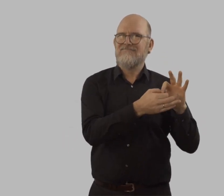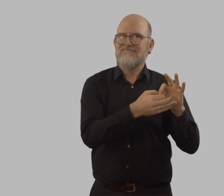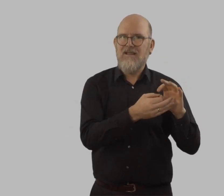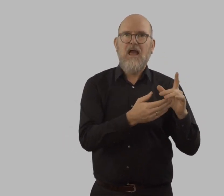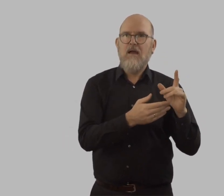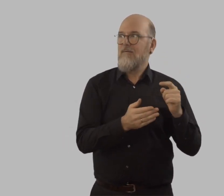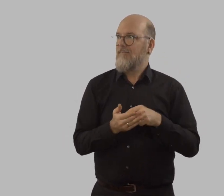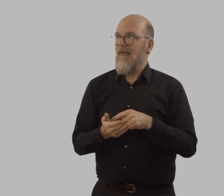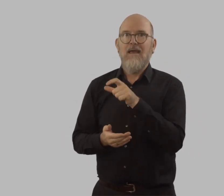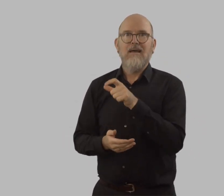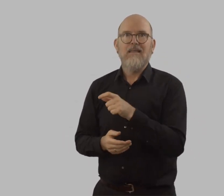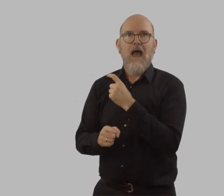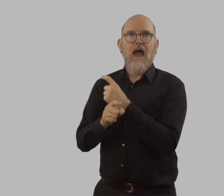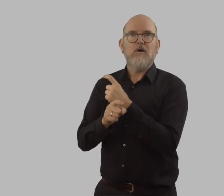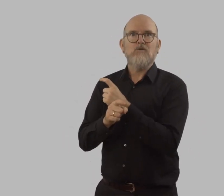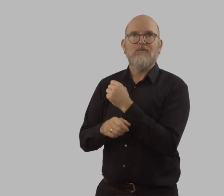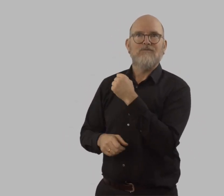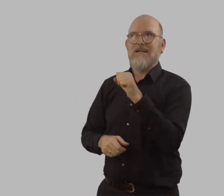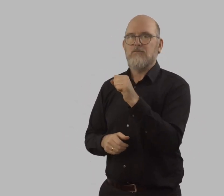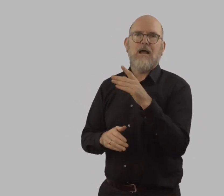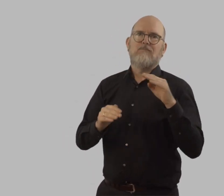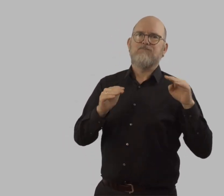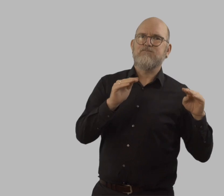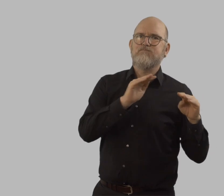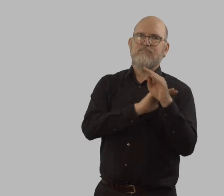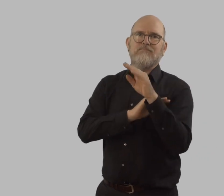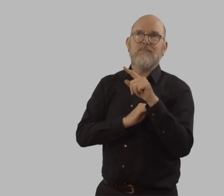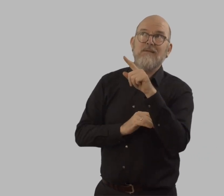vor dem Austrofaschismus flüchten.